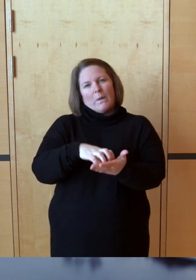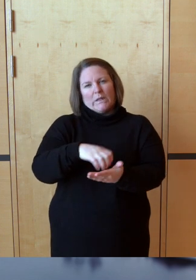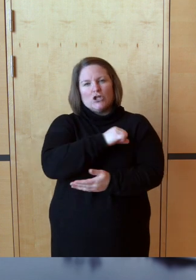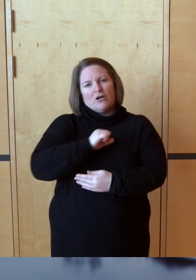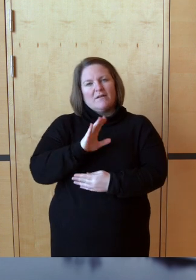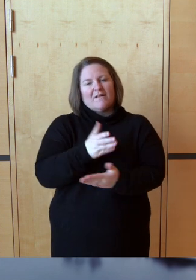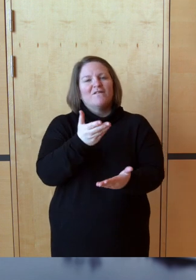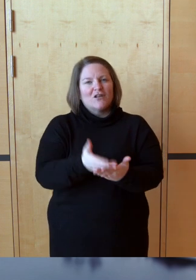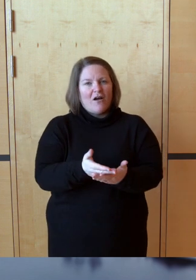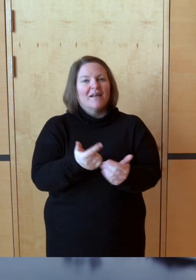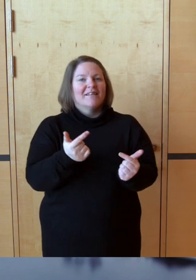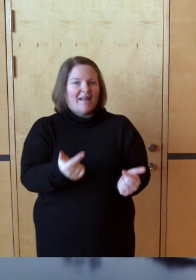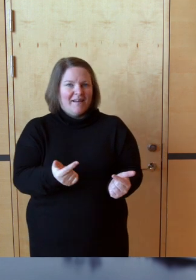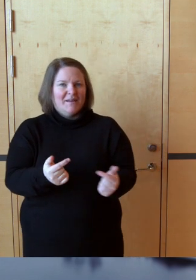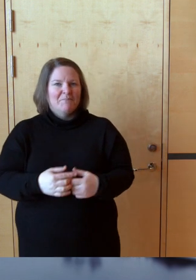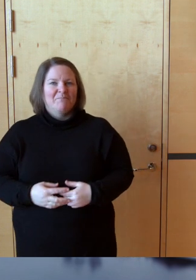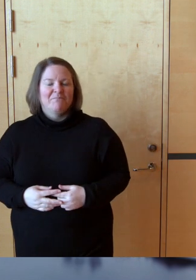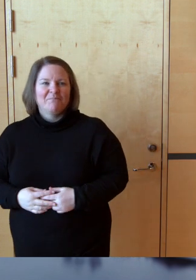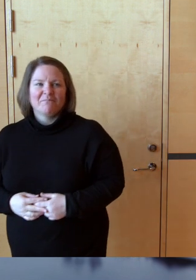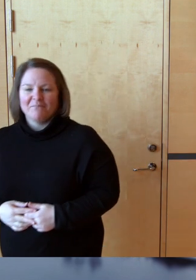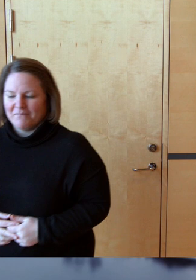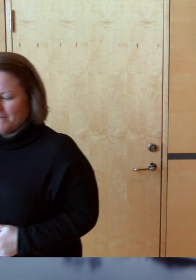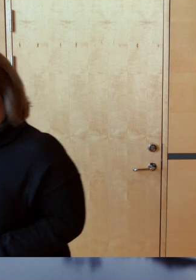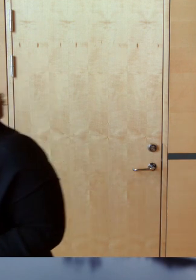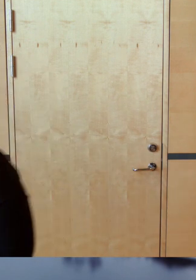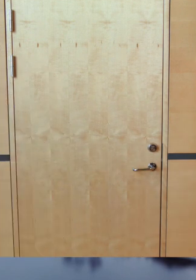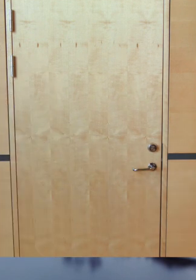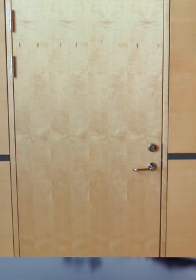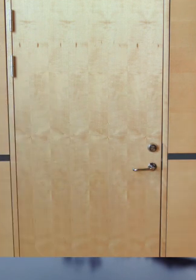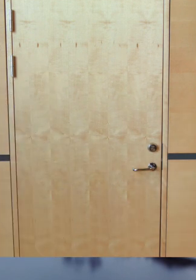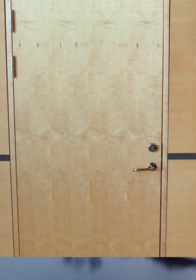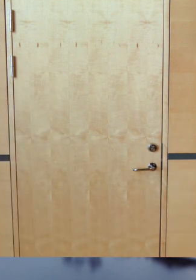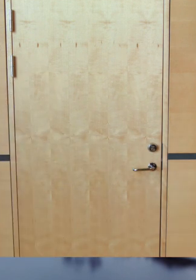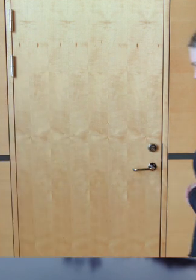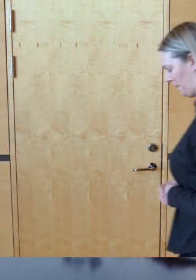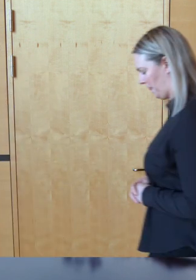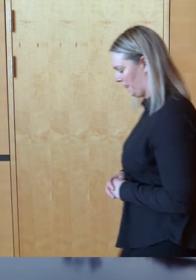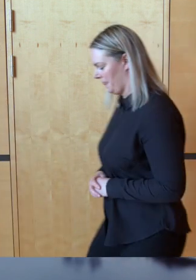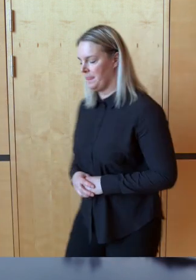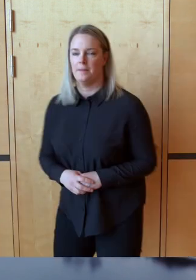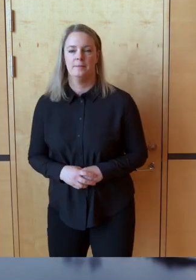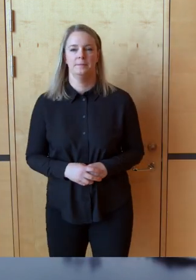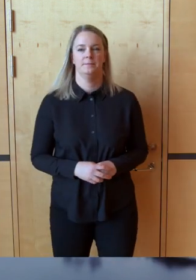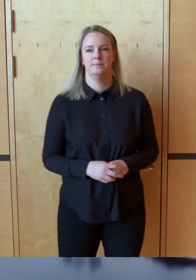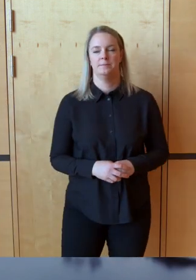Tack ska du ha vi haft problem med att någon har kommit åt den eller rutan med pil Uppe till höger